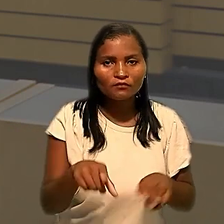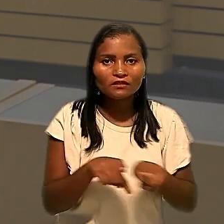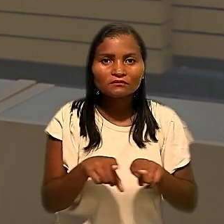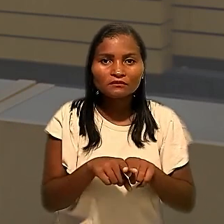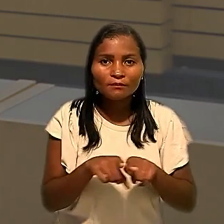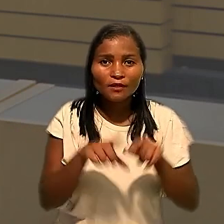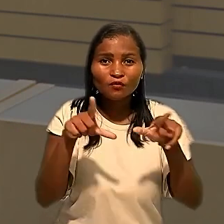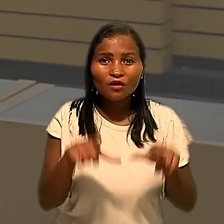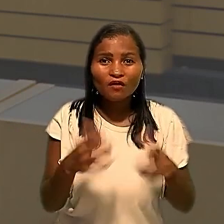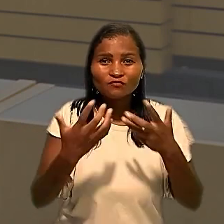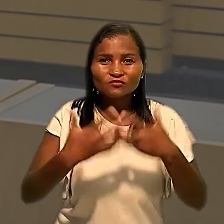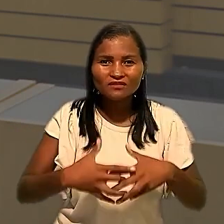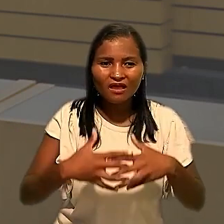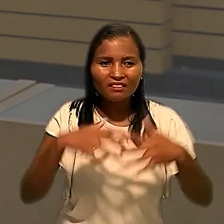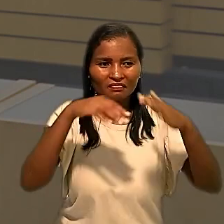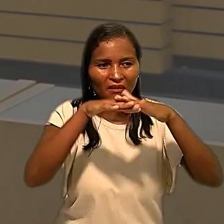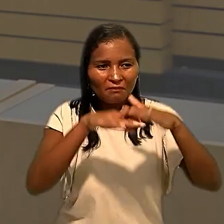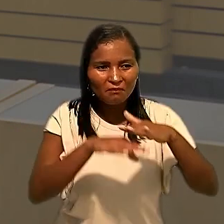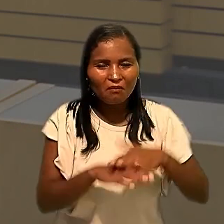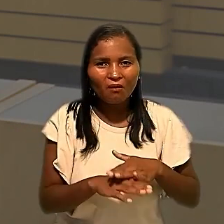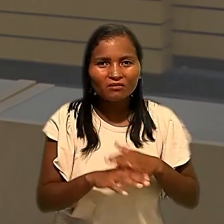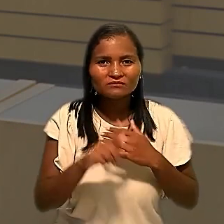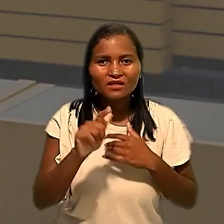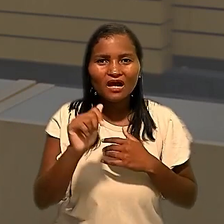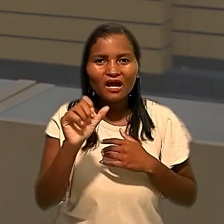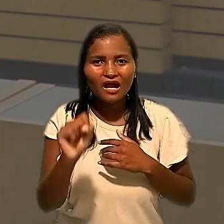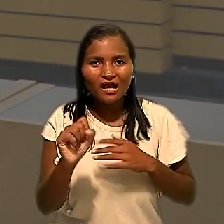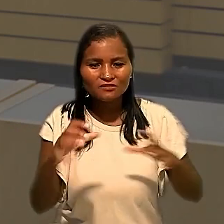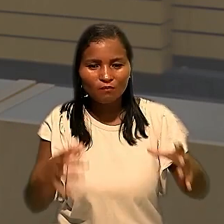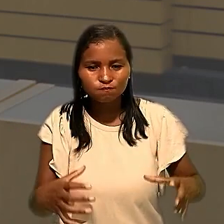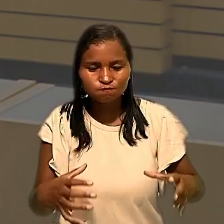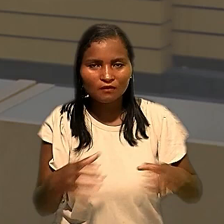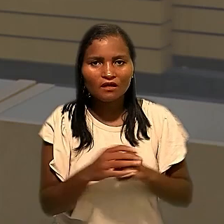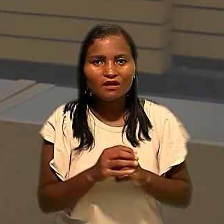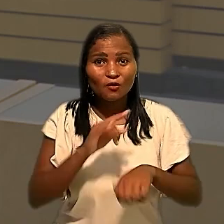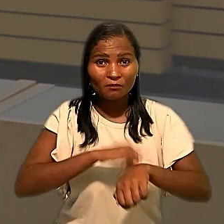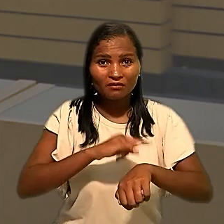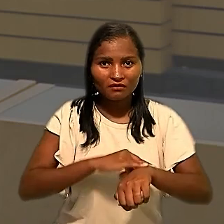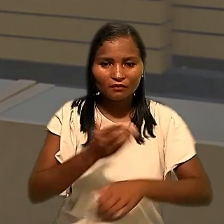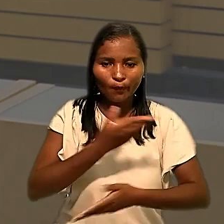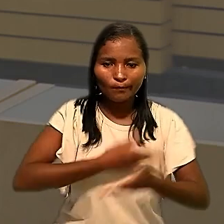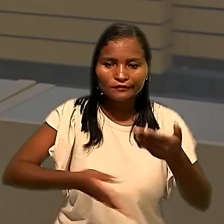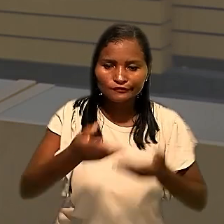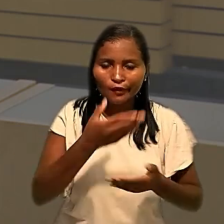também funcionava como o depósito de botijões de gás. O banheiro era compartilhado pelos